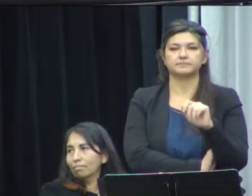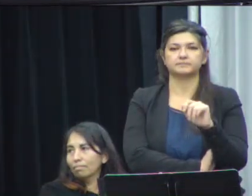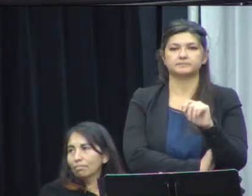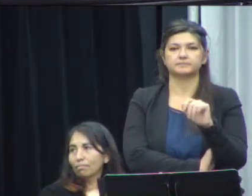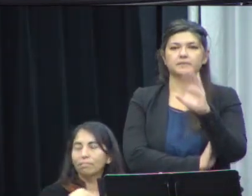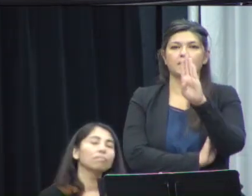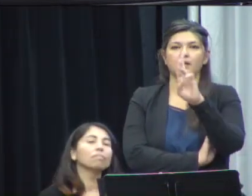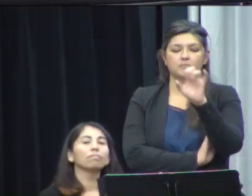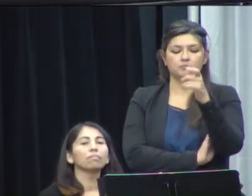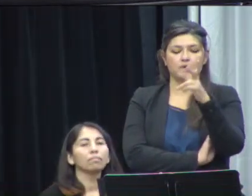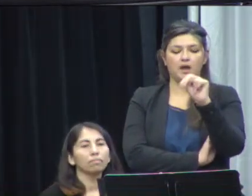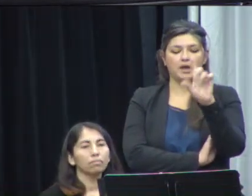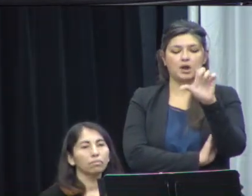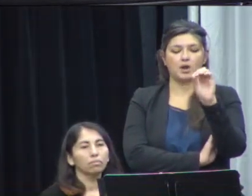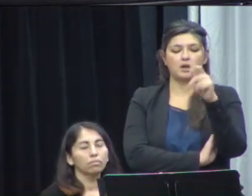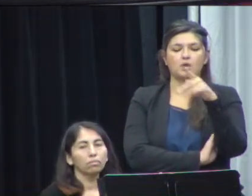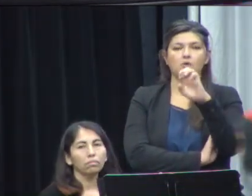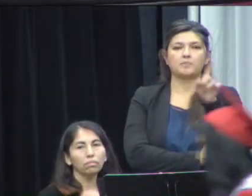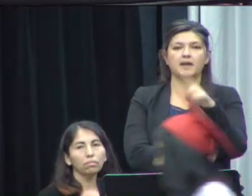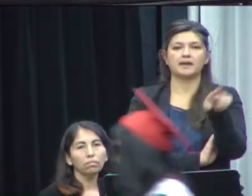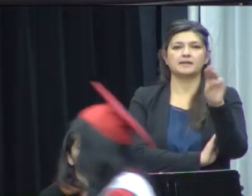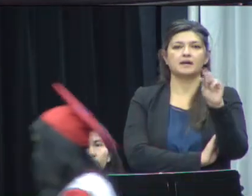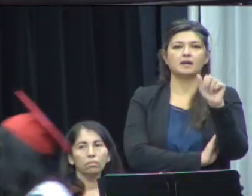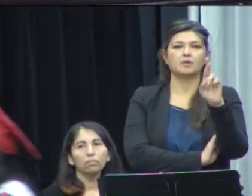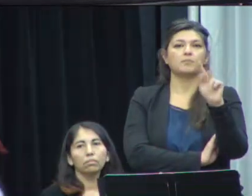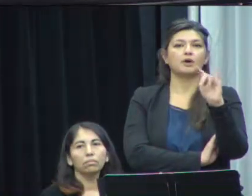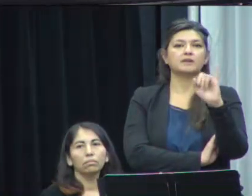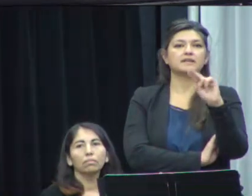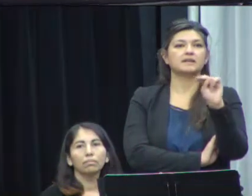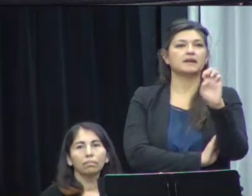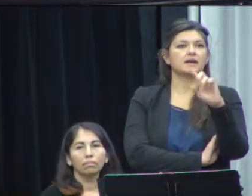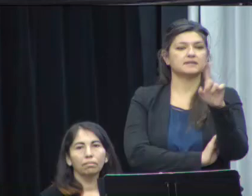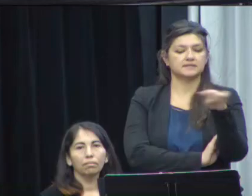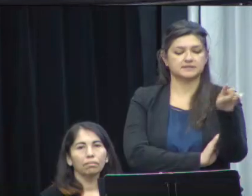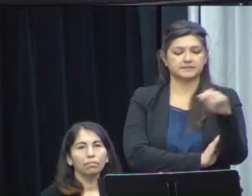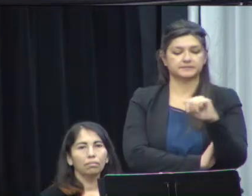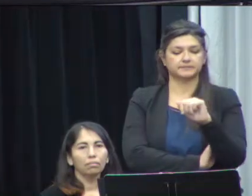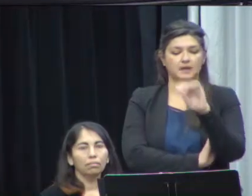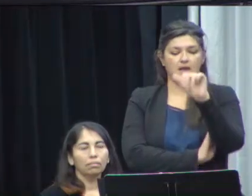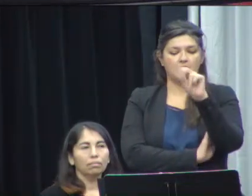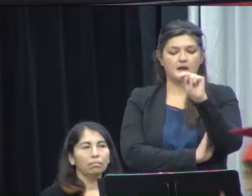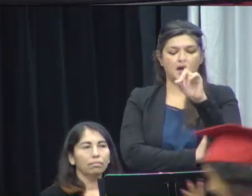Bryan Lopez-Martinez. (audience applauds) Andrea Losoya.